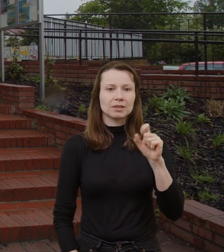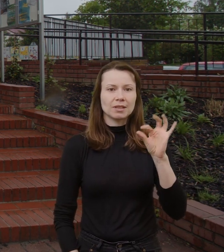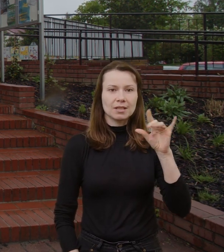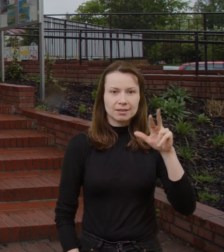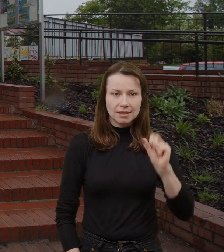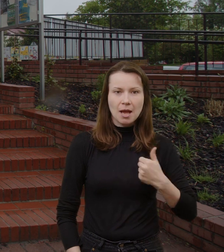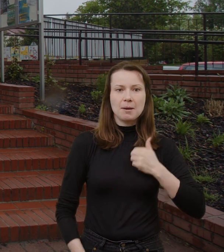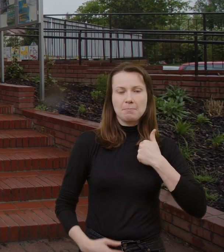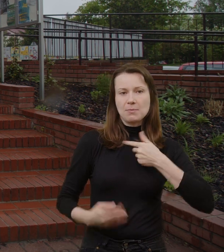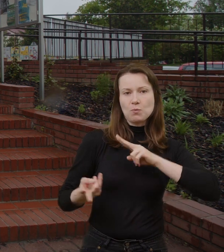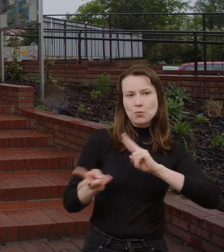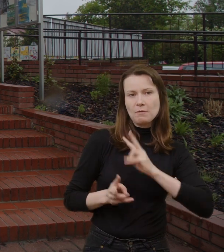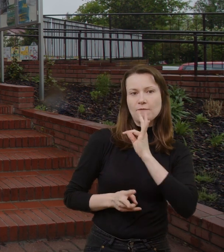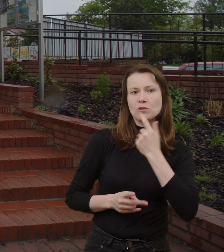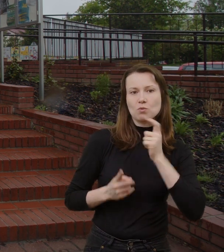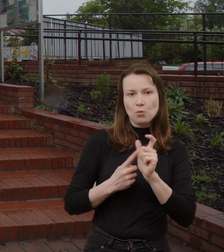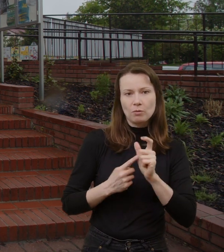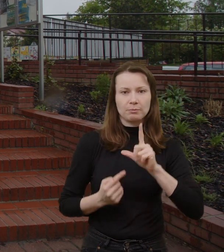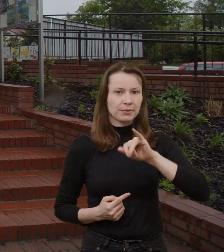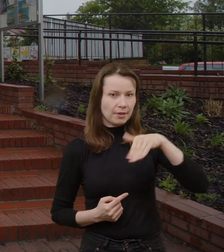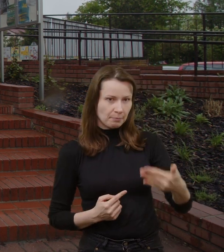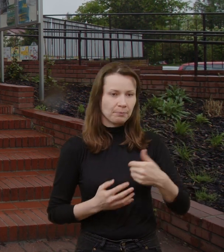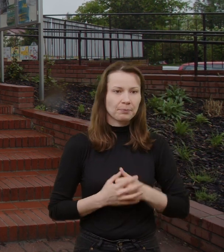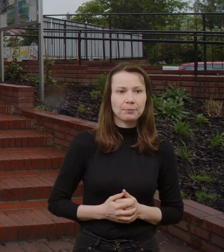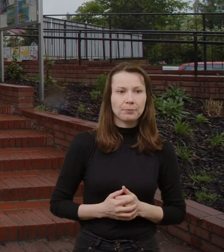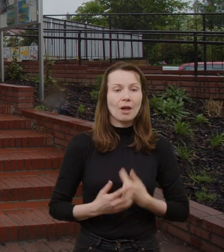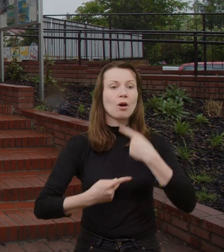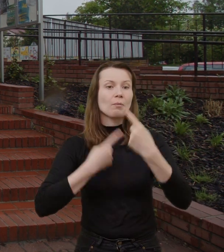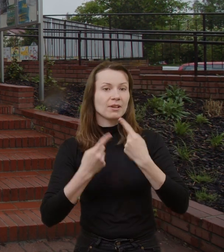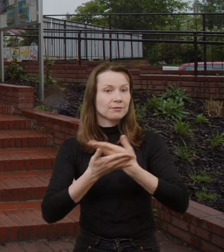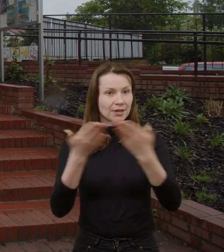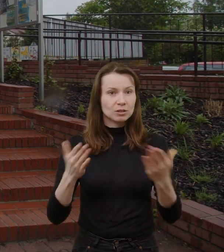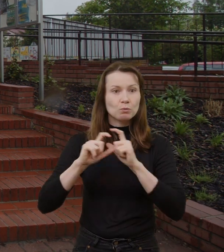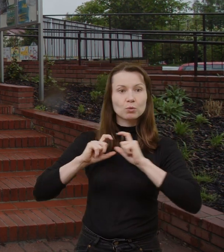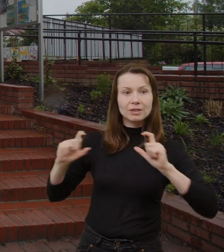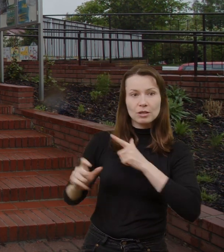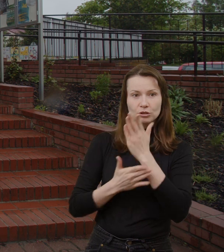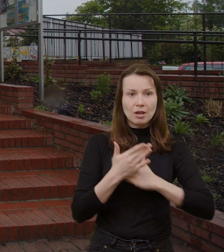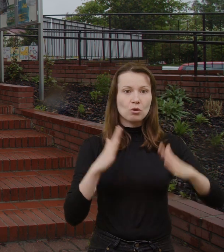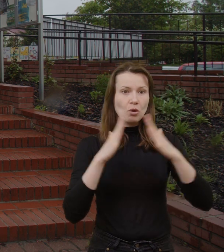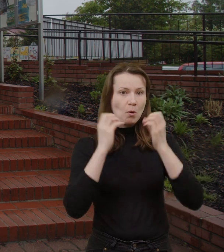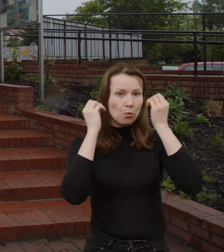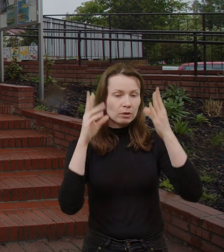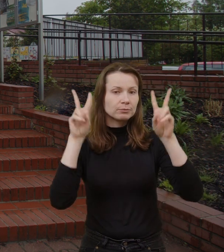Opowiem wam dzisiaj o budynku Dzielnicowego Domu Kultury „Czuby Południowe”. Stoję teraz bezpośrednio przed wejściem do instytucji,